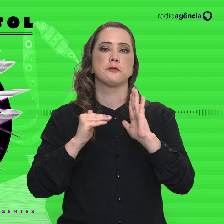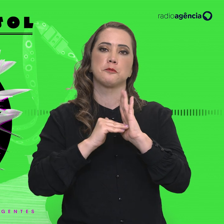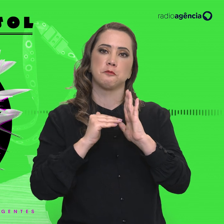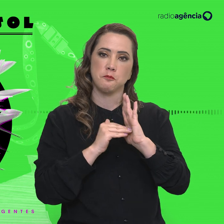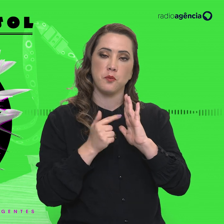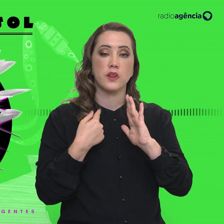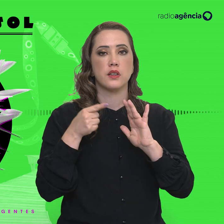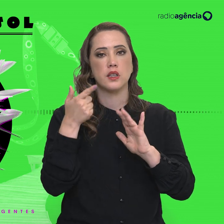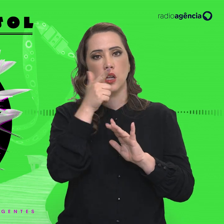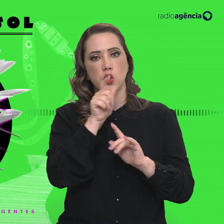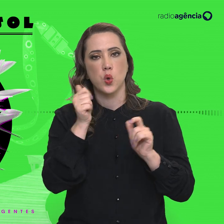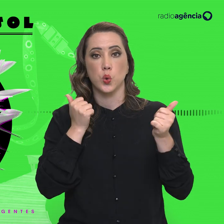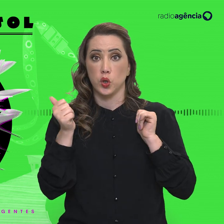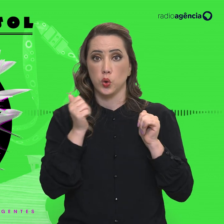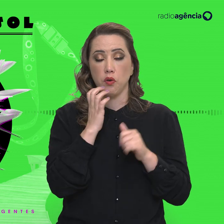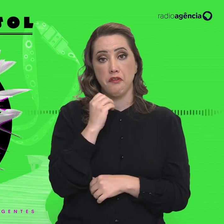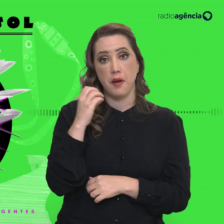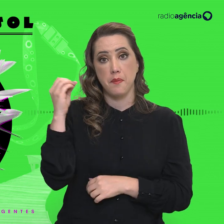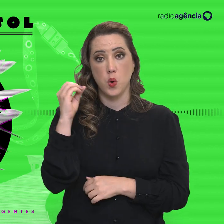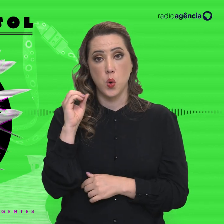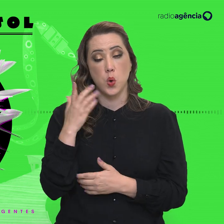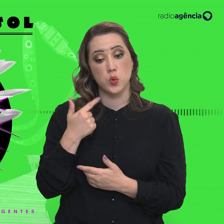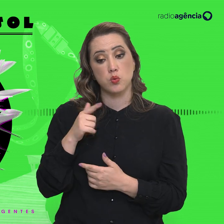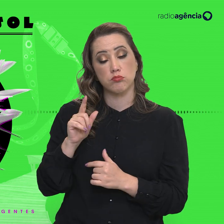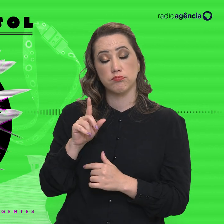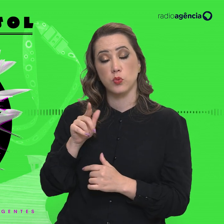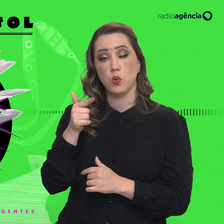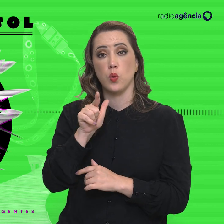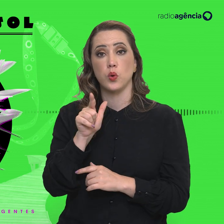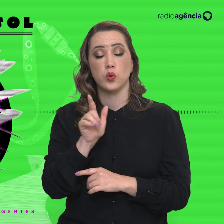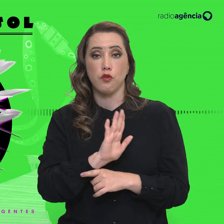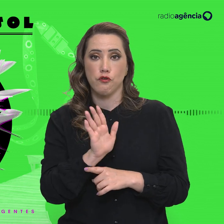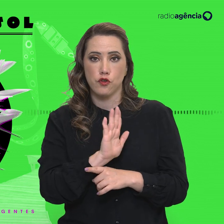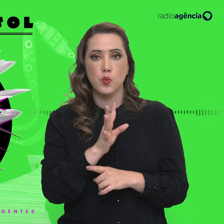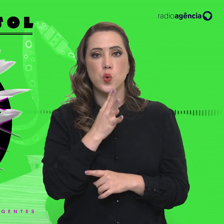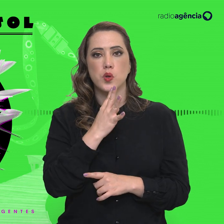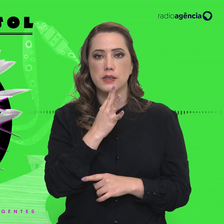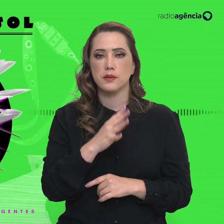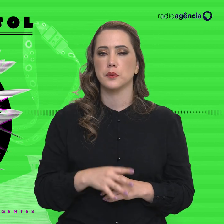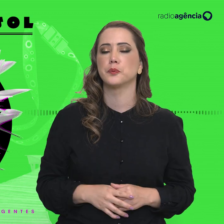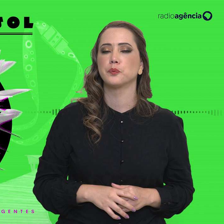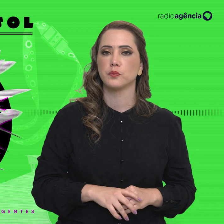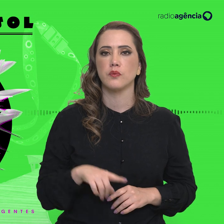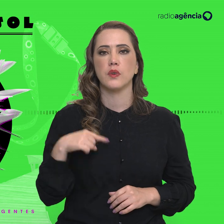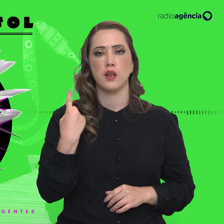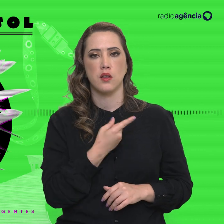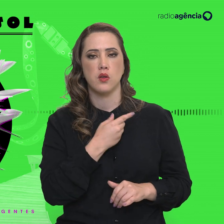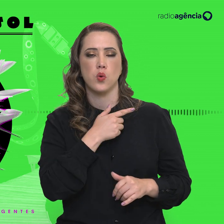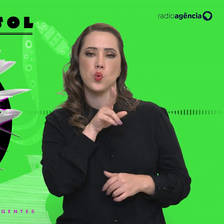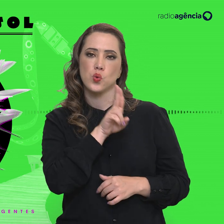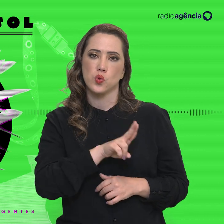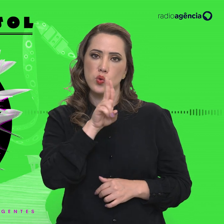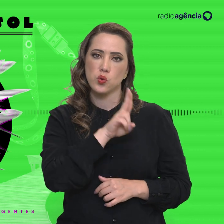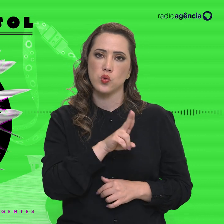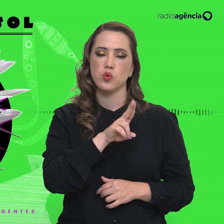Dr. Lecter no filme O Silêncio dos Inocentes. E para dar um efeito mais dinâmico e divertido, a gente usou falas do Diogo Defante no canal